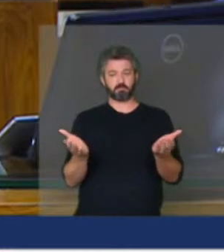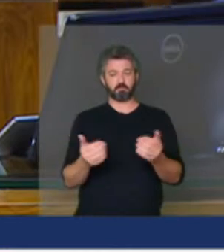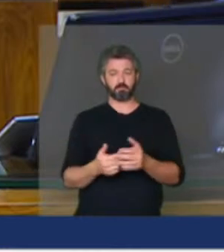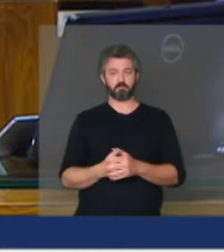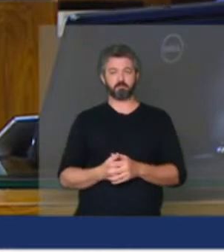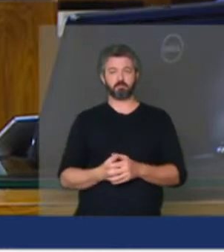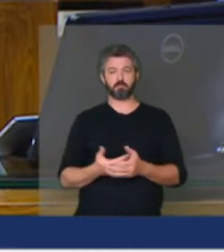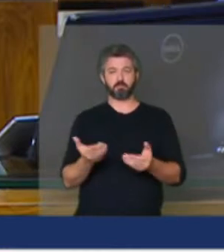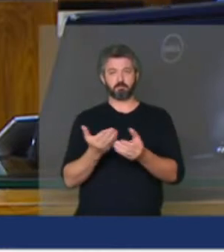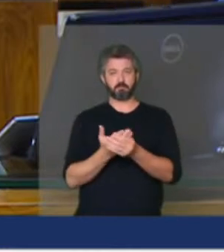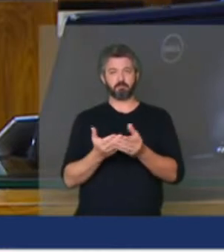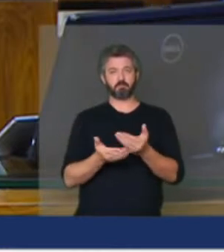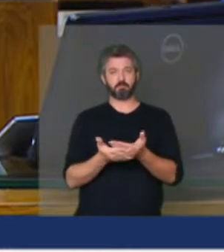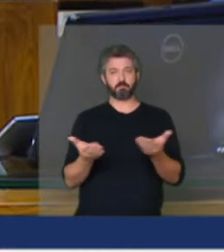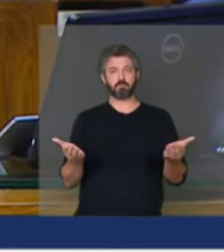REQUERIMENTO. PASSA-SE É